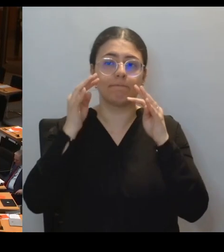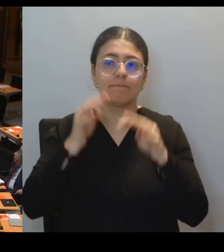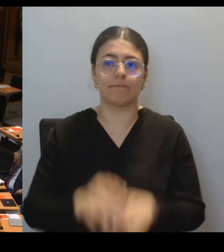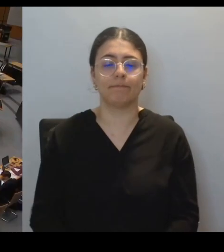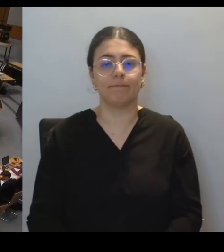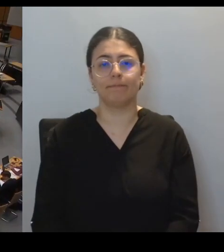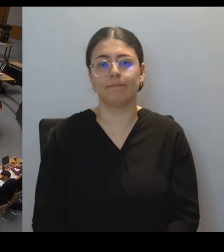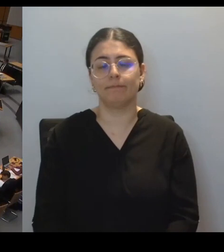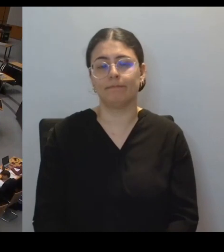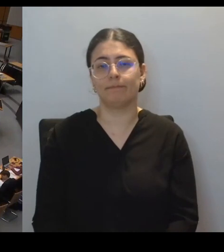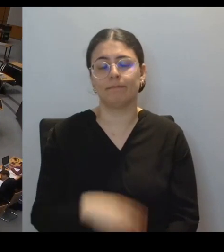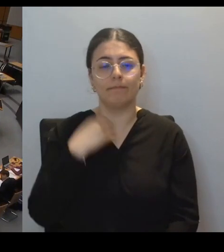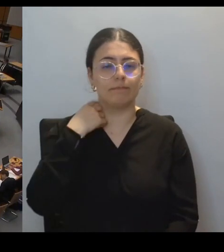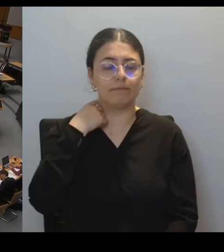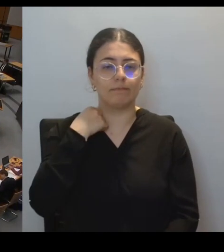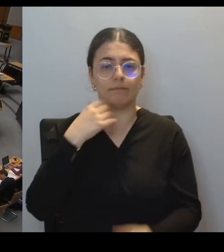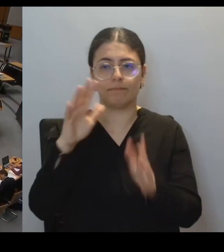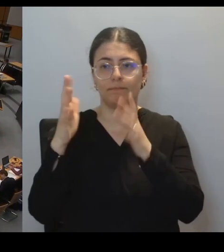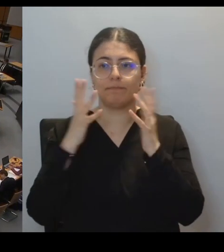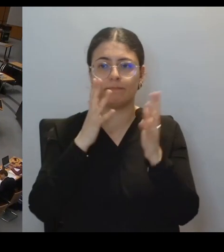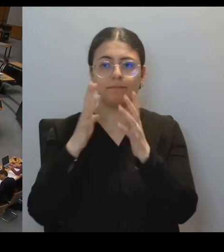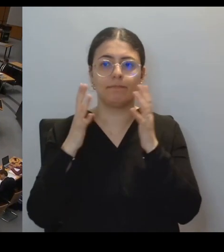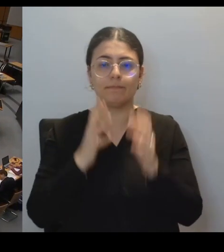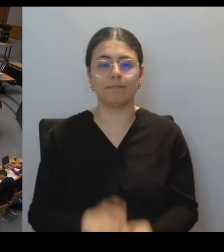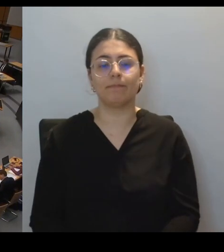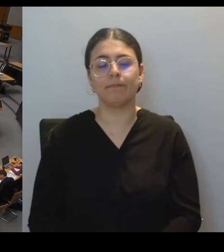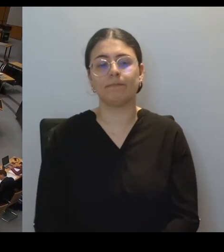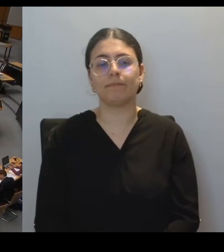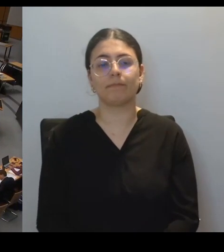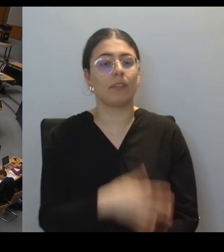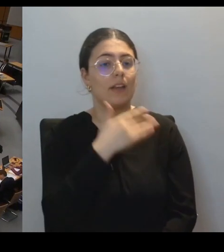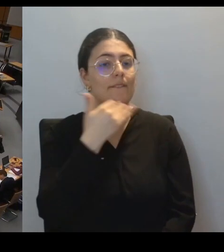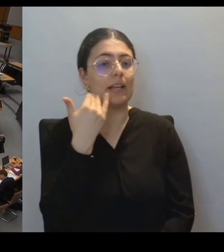Vielen Dank! Für die AfD Fraktion spricht nun die Abgeordnete Auricht.